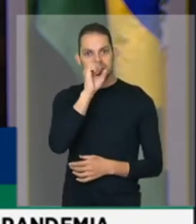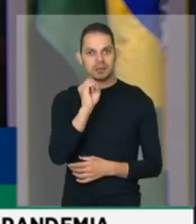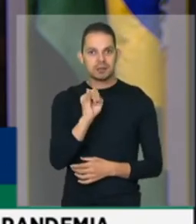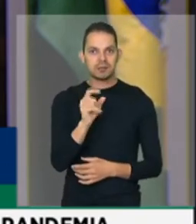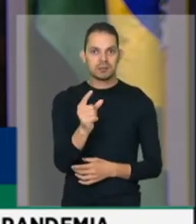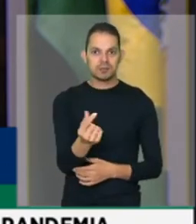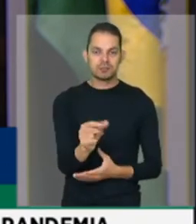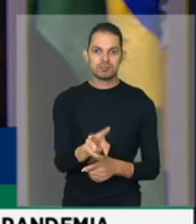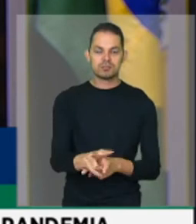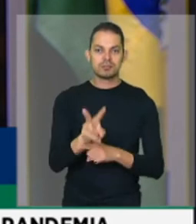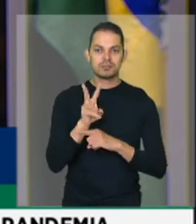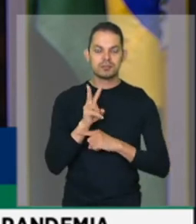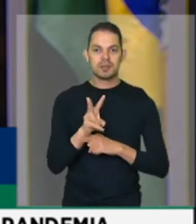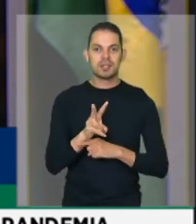CRÉDITO. COM EFEITO... TAIS MEDIDAS APRIMORAM O TEXTO